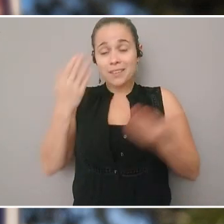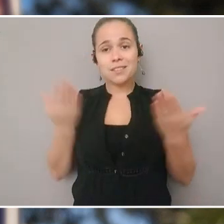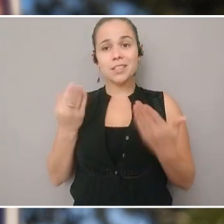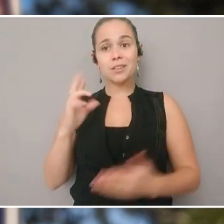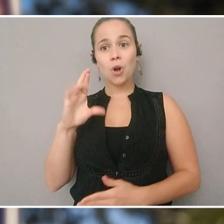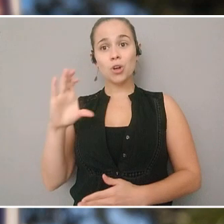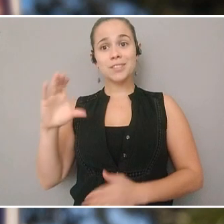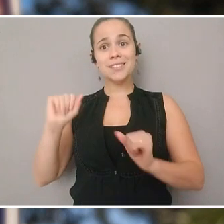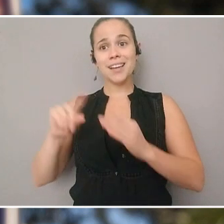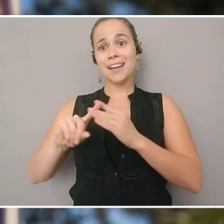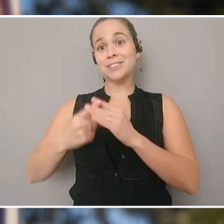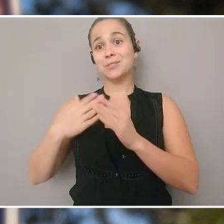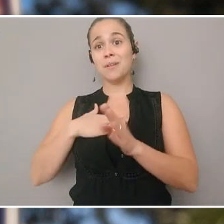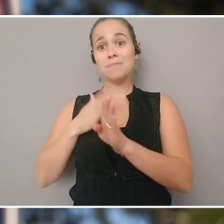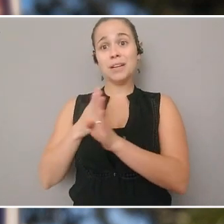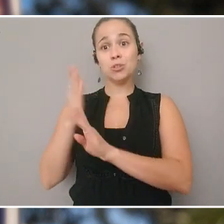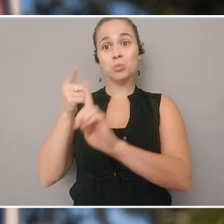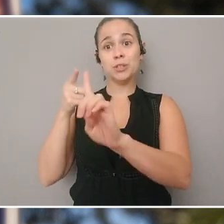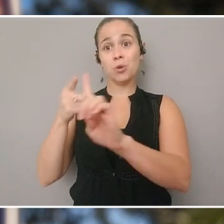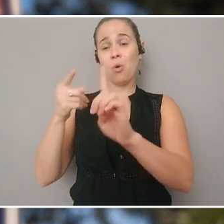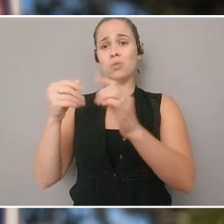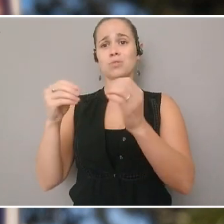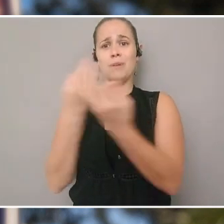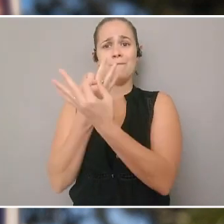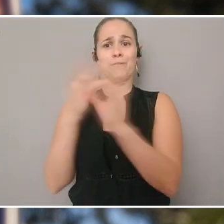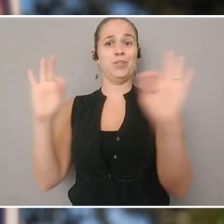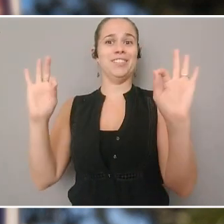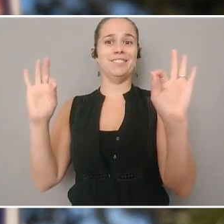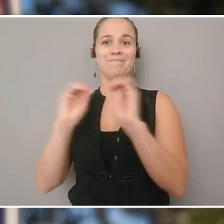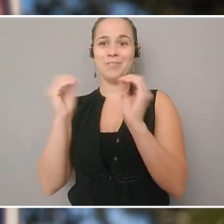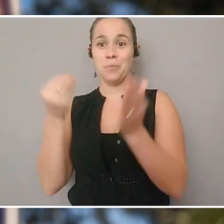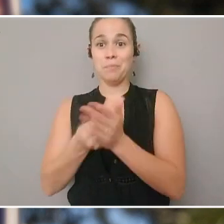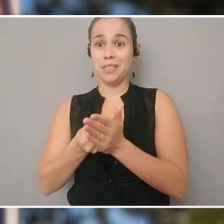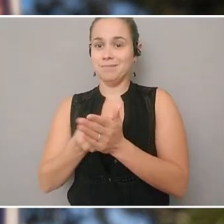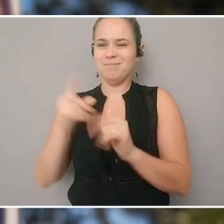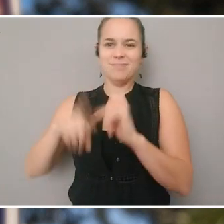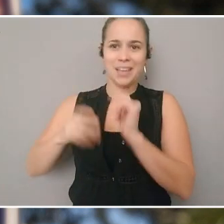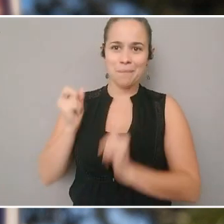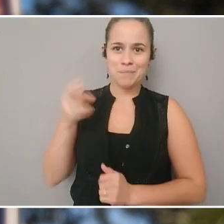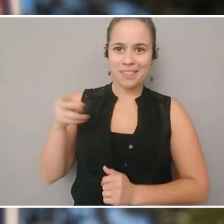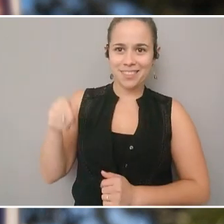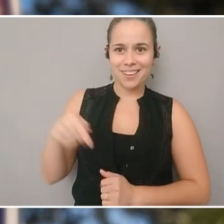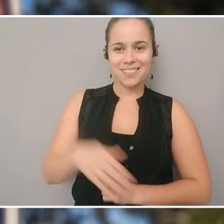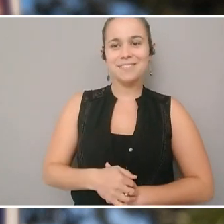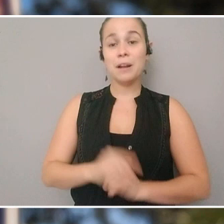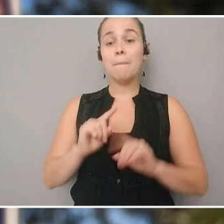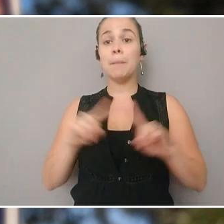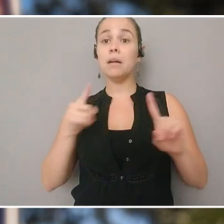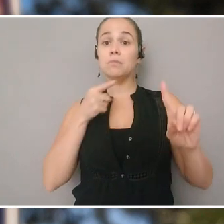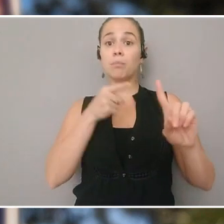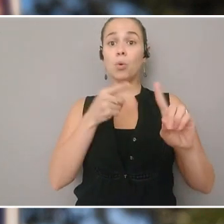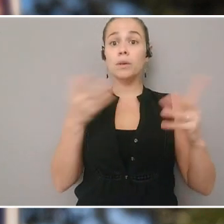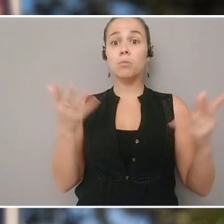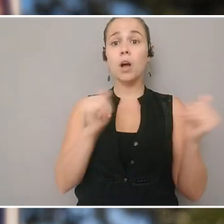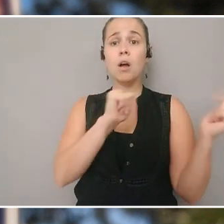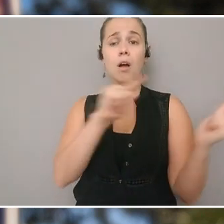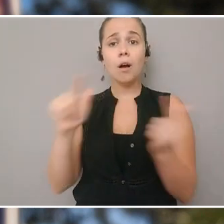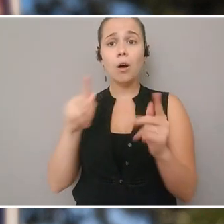metas profesionales a los 39 años. No ay nada mejor que eso. Pero el punto del cuento es que